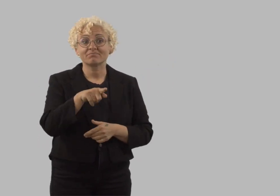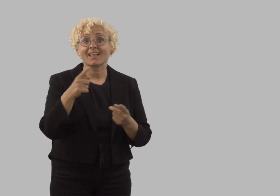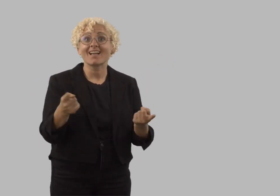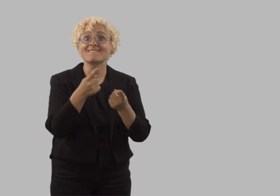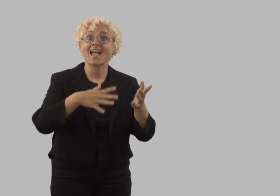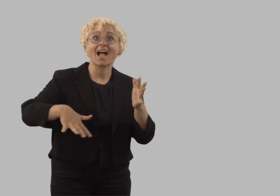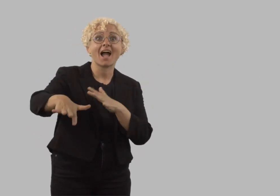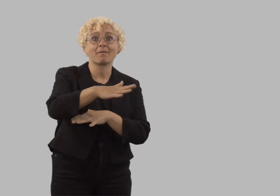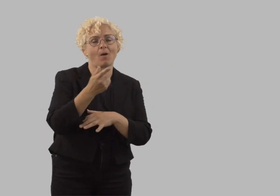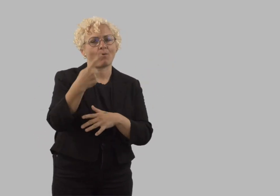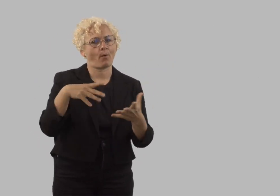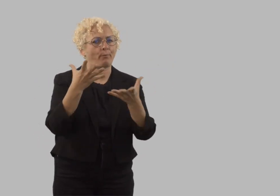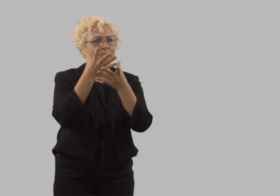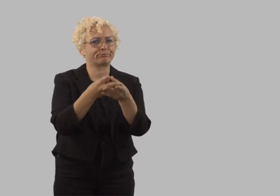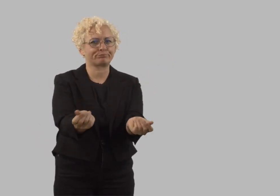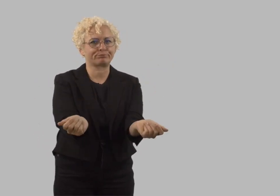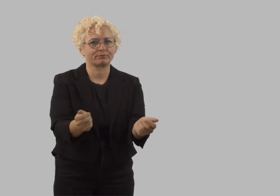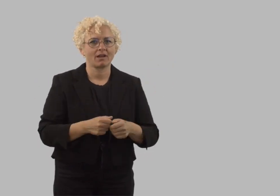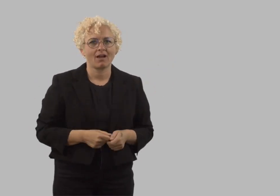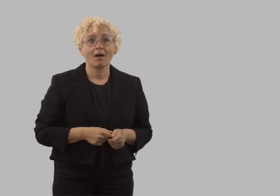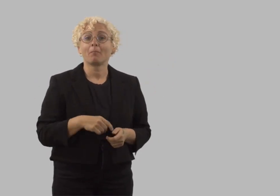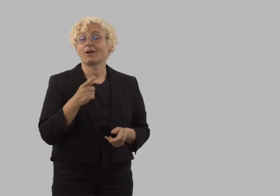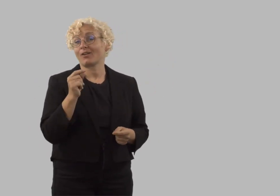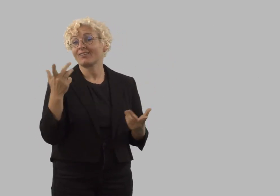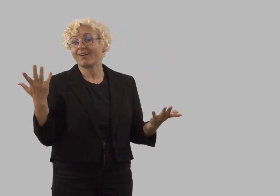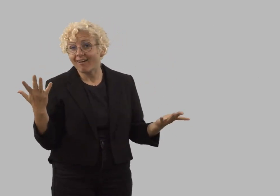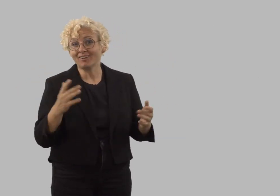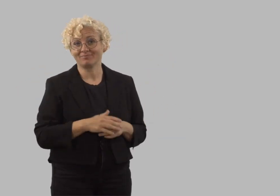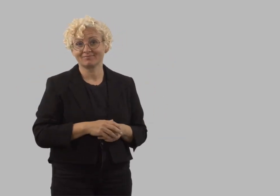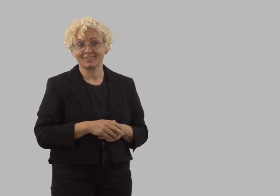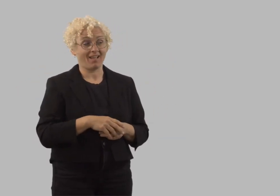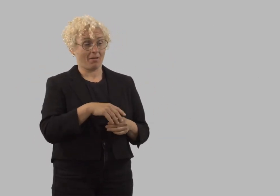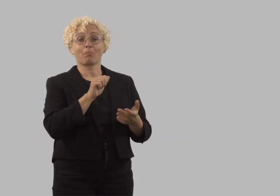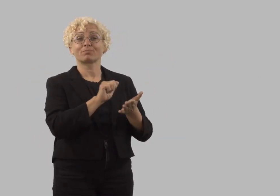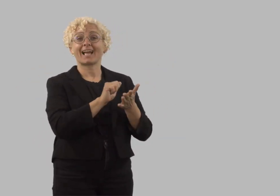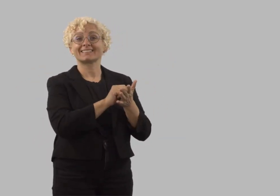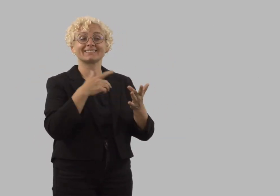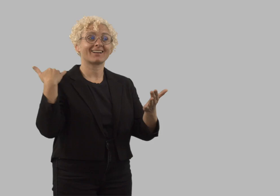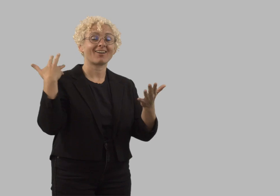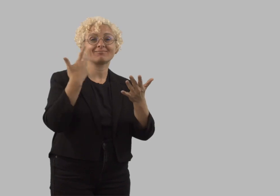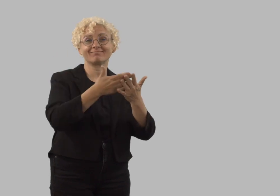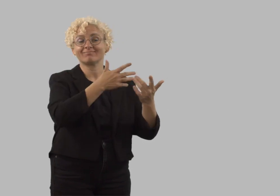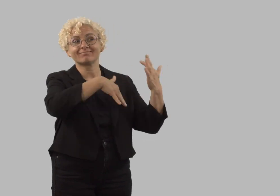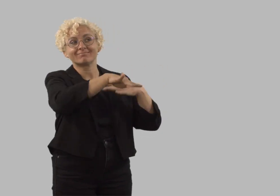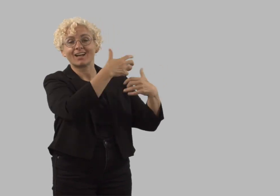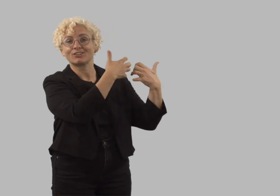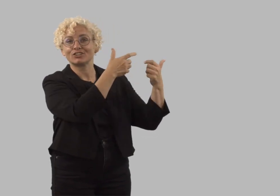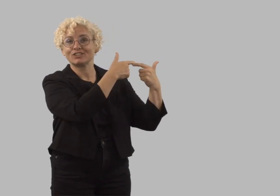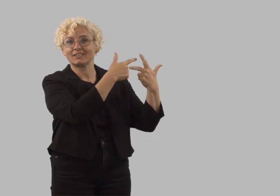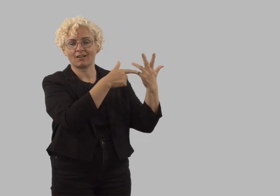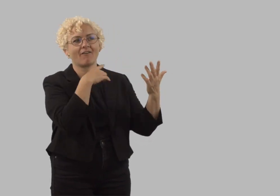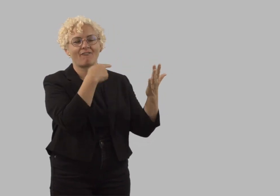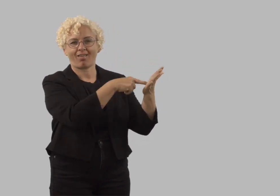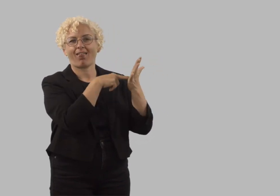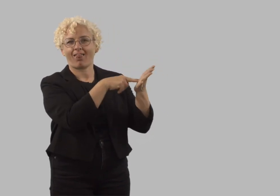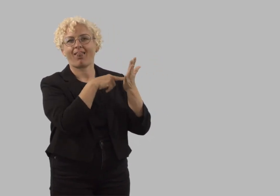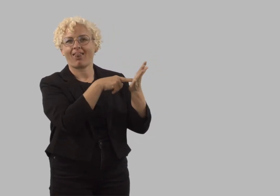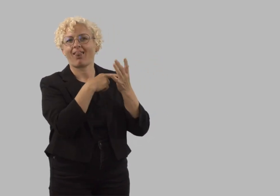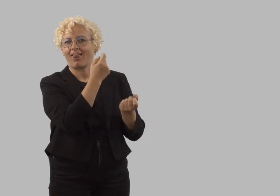Es ist ein sterbendes Gewerbe, das aber viel über das Pressewesen sagt.